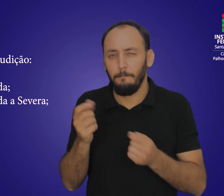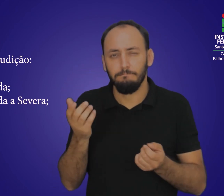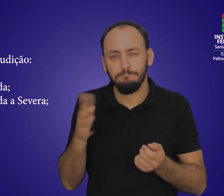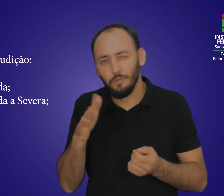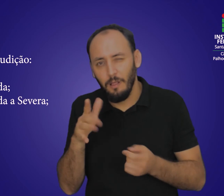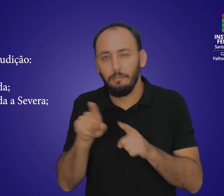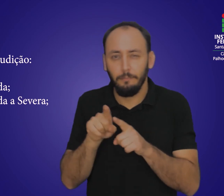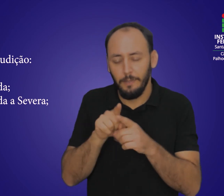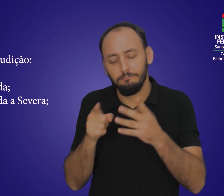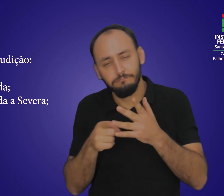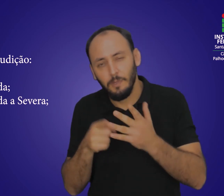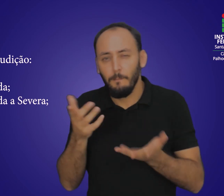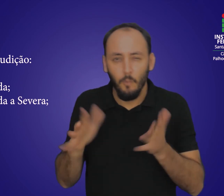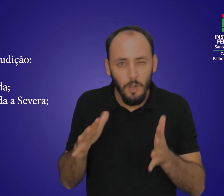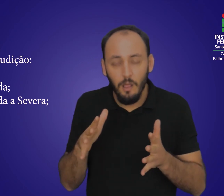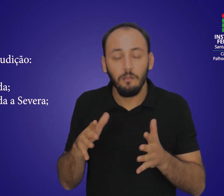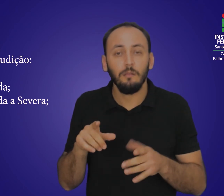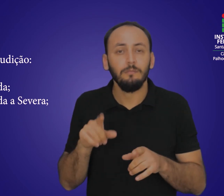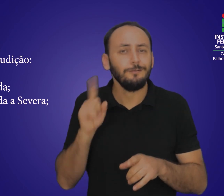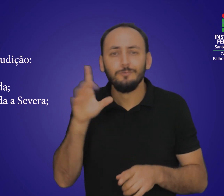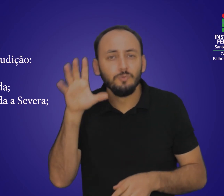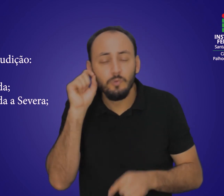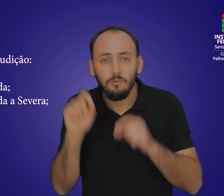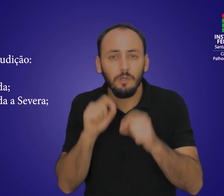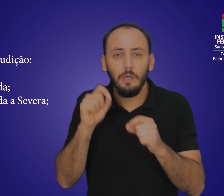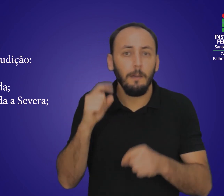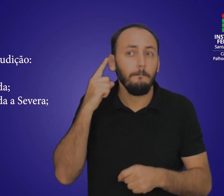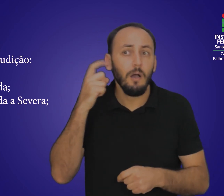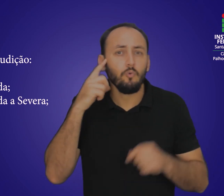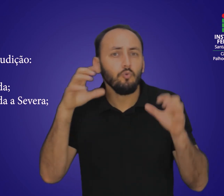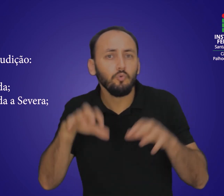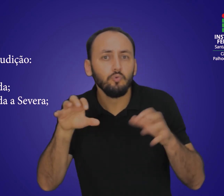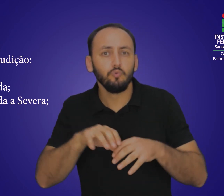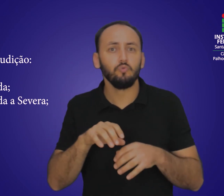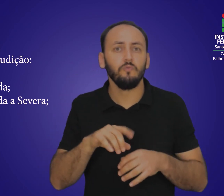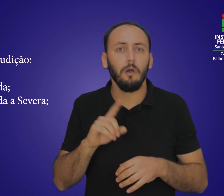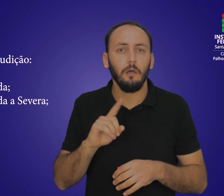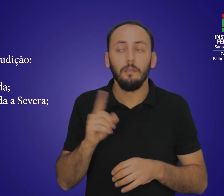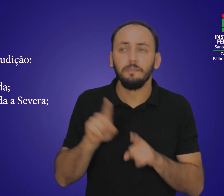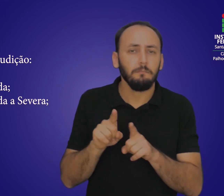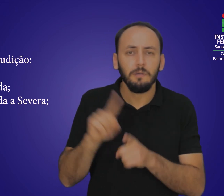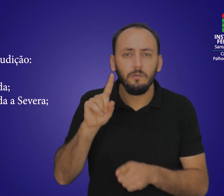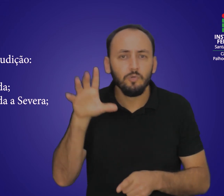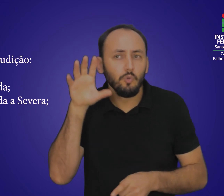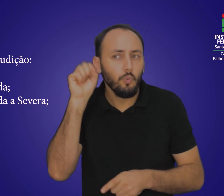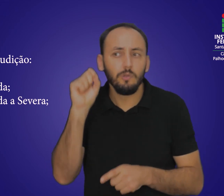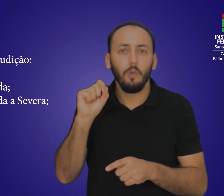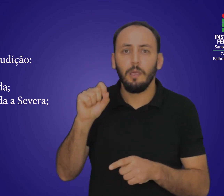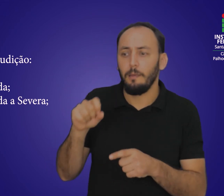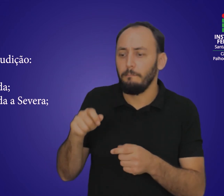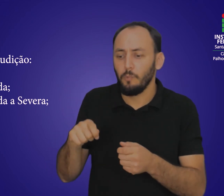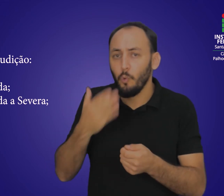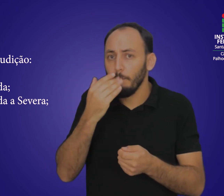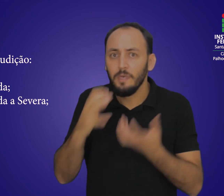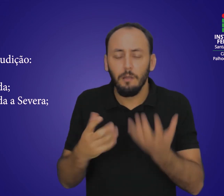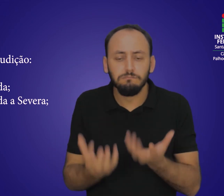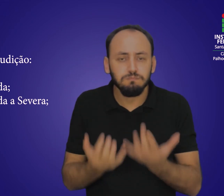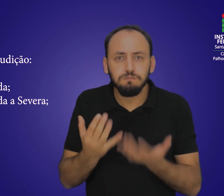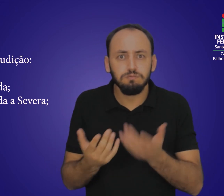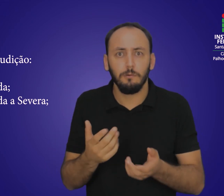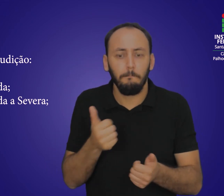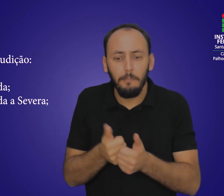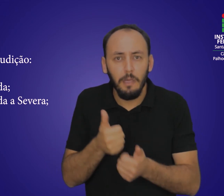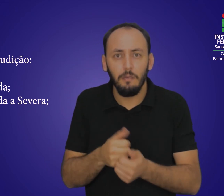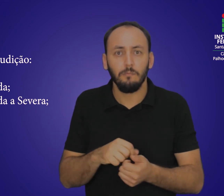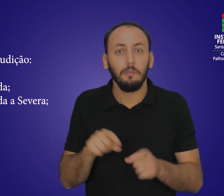No caso de perda moderada e moderada severa, eles não ouvem o barulho da chuva ou o som de frituras de comidas, mesmo estando muito próximos.